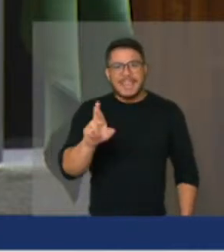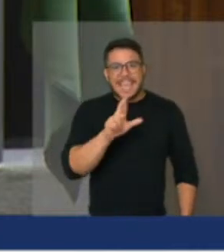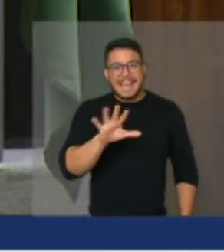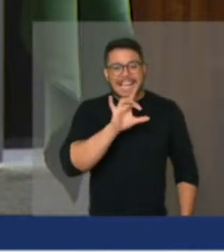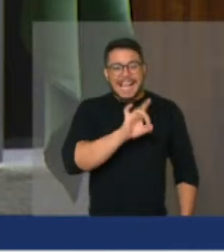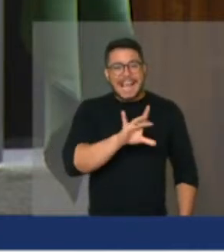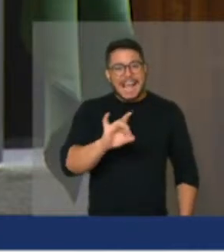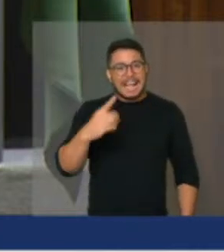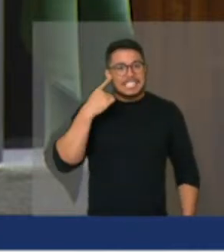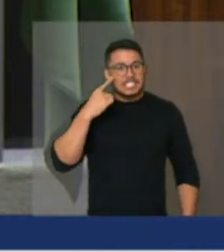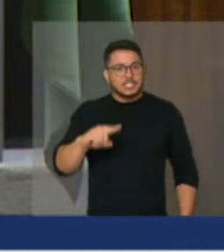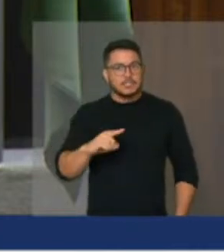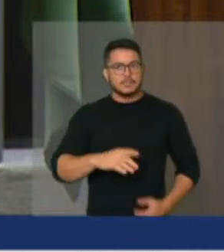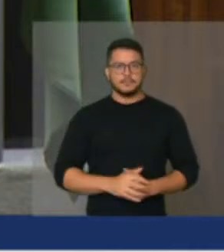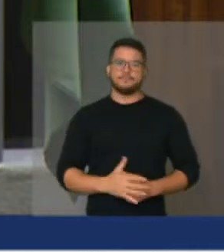NÃO POBRE NADA É PERMITIDO.